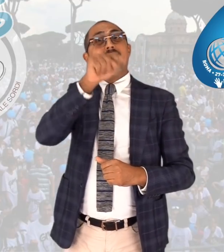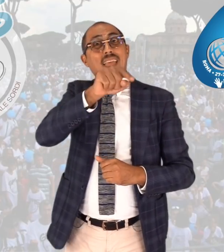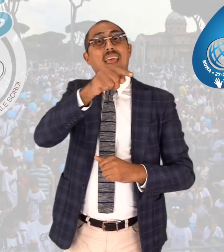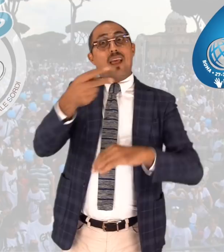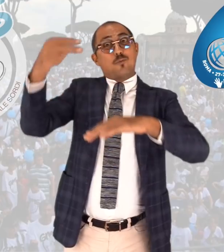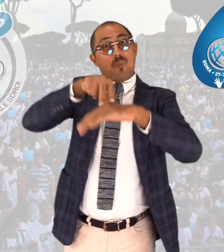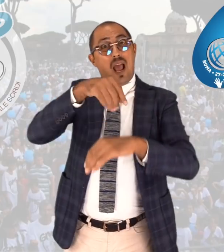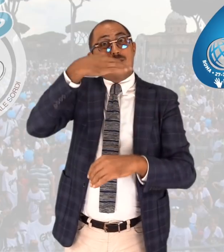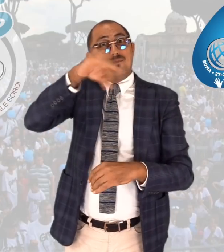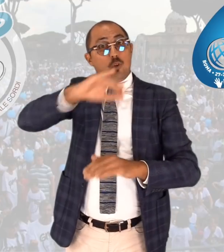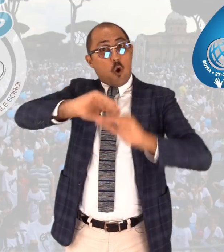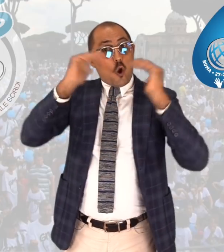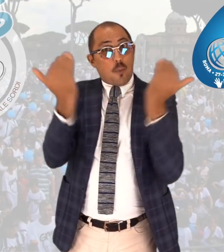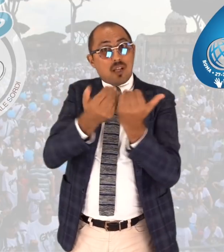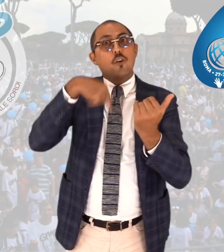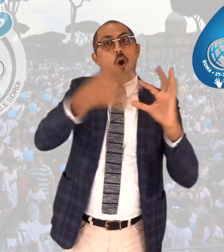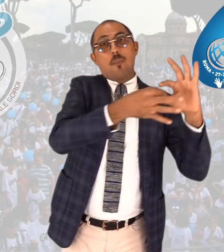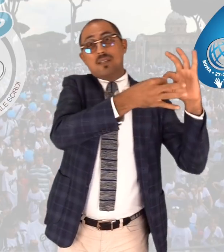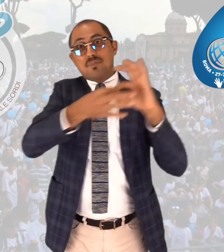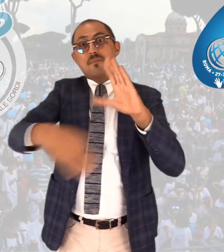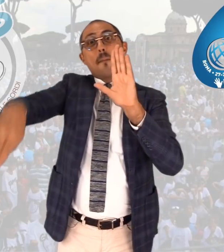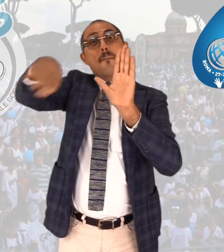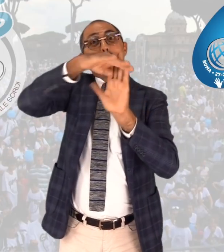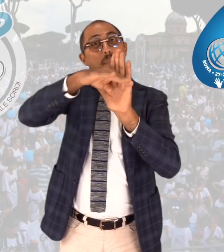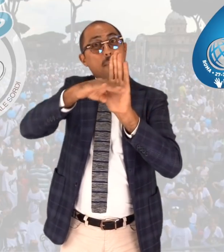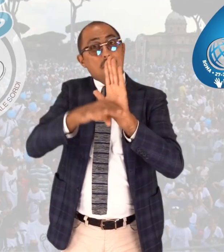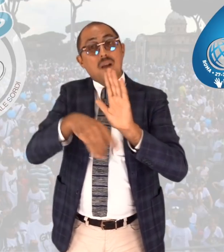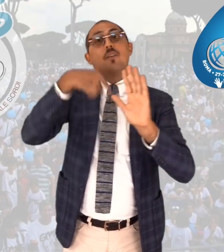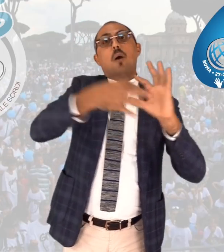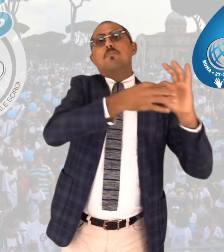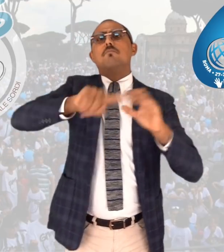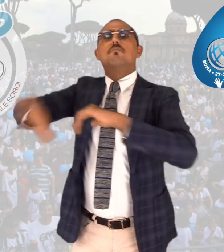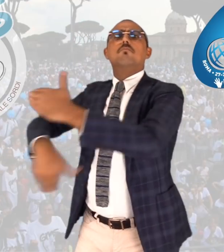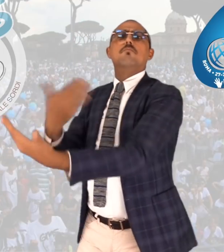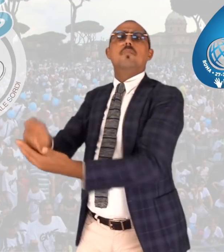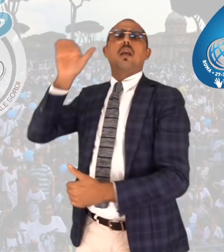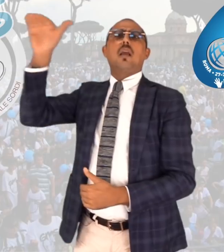Tutto questo formerà il programma di istanze che presenteremo al governo